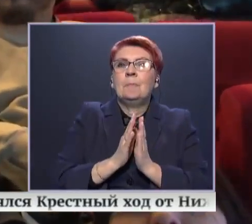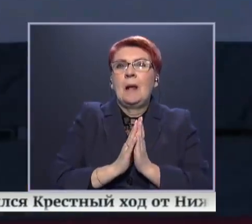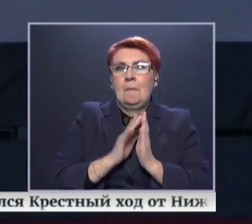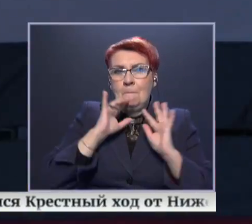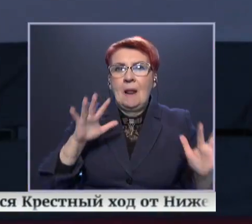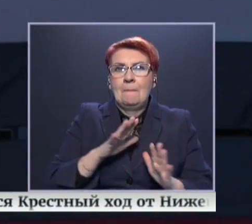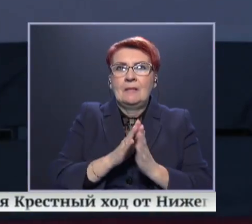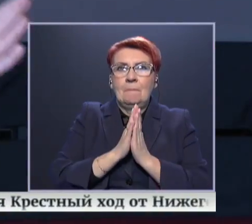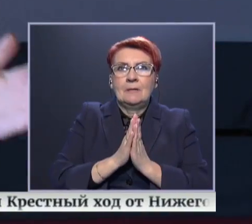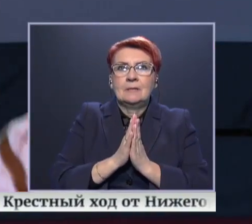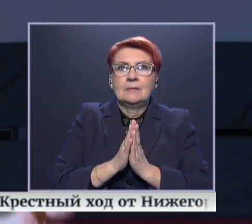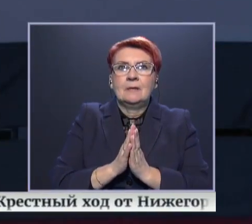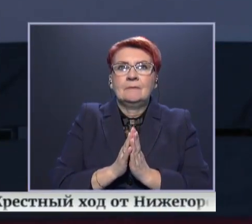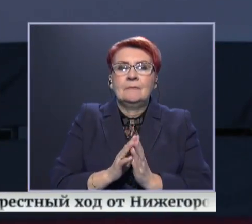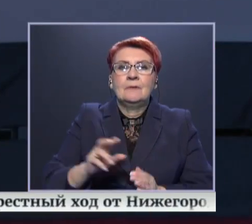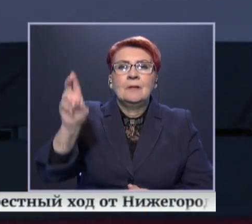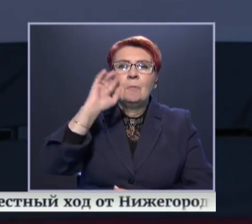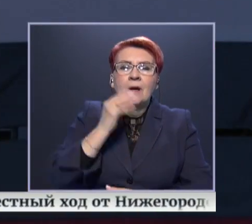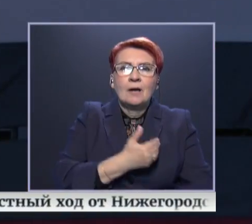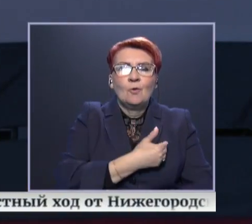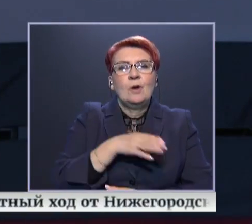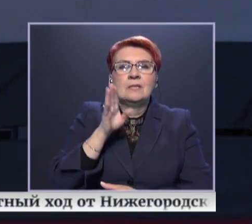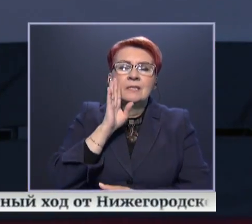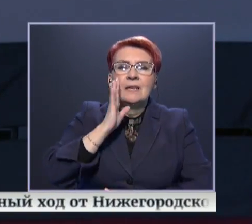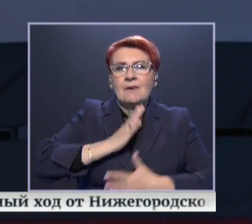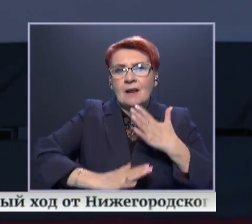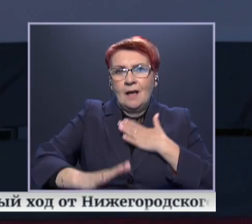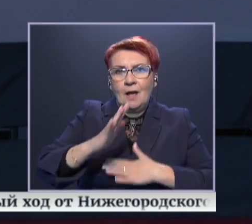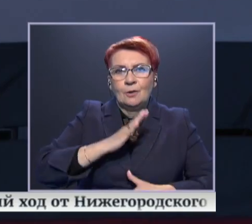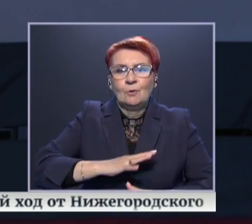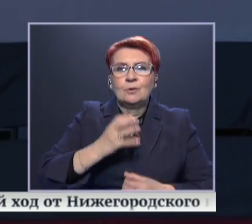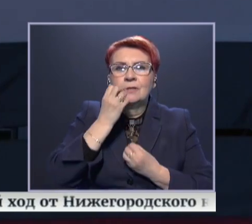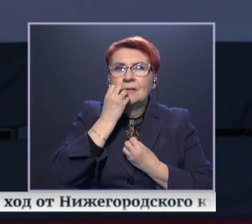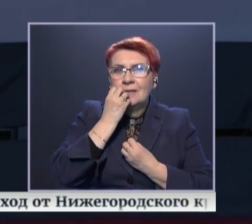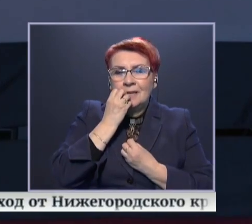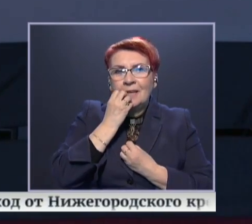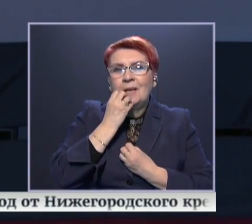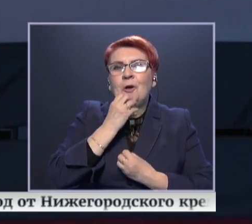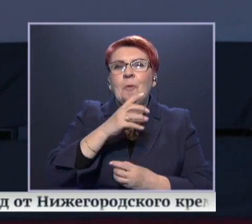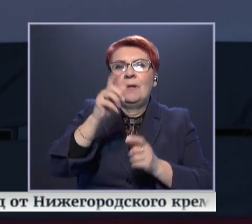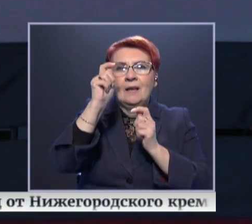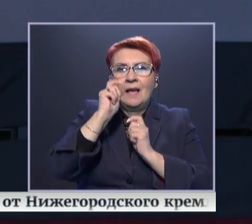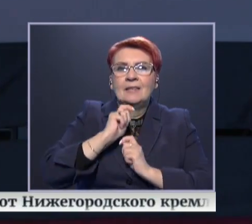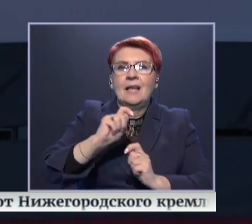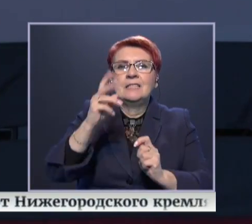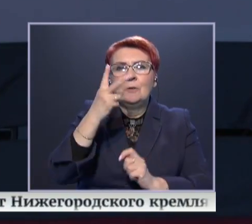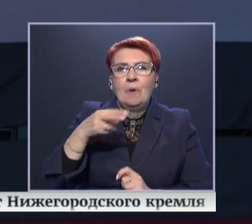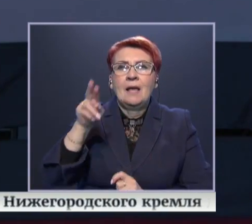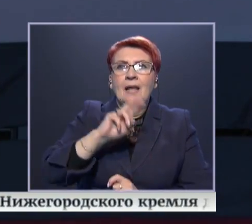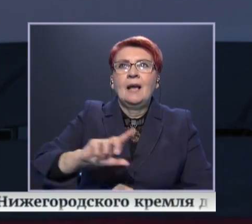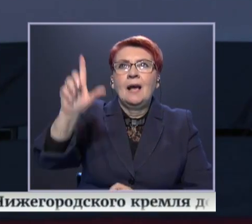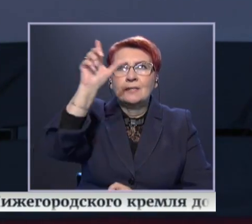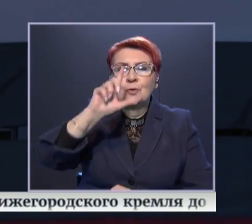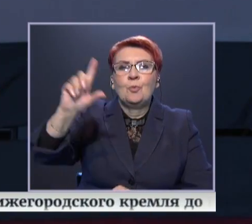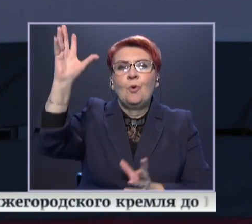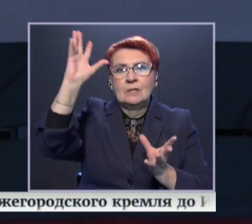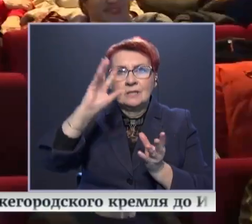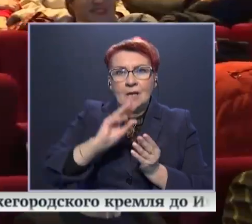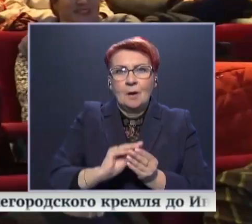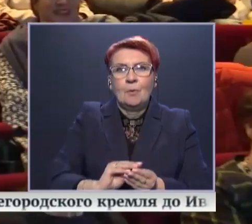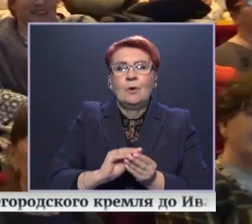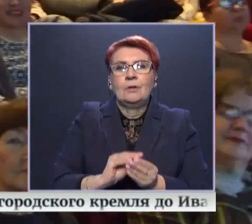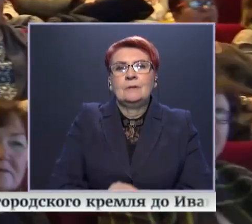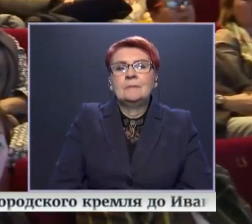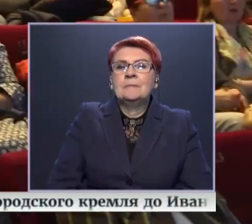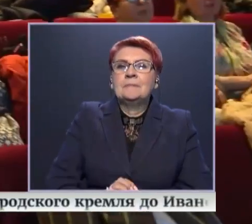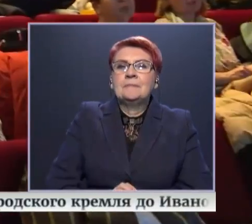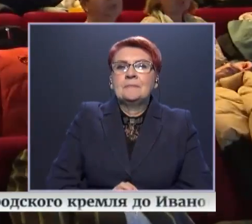вся Благодатное Мария Господь набою благословенно ты